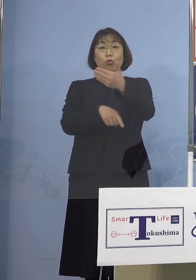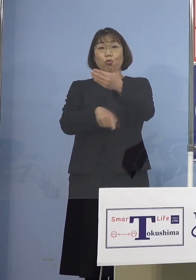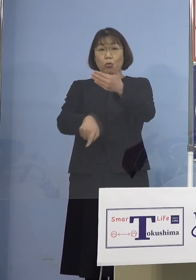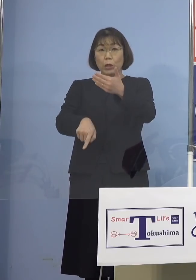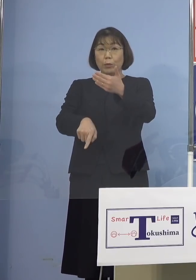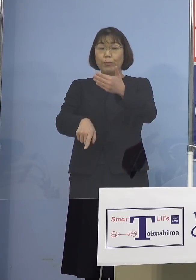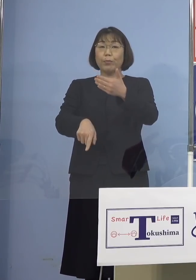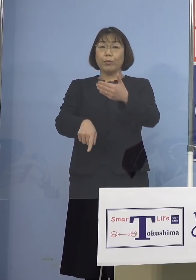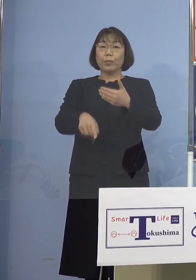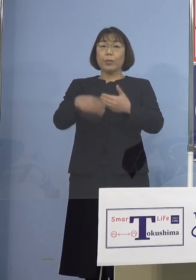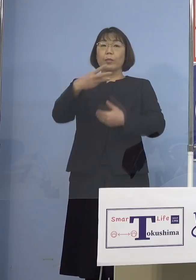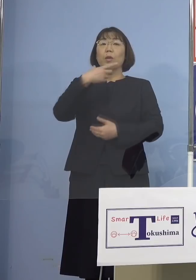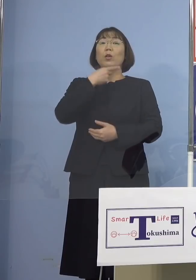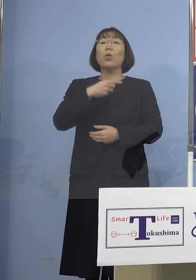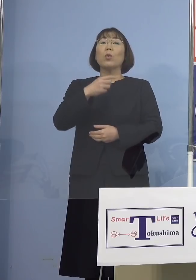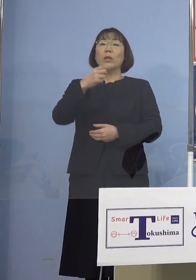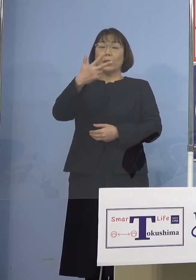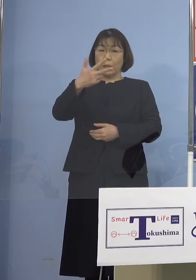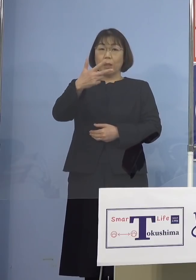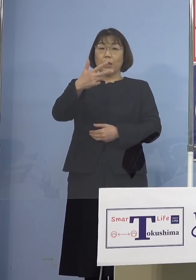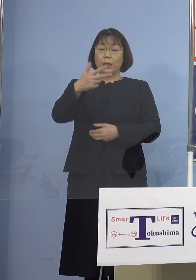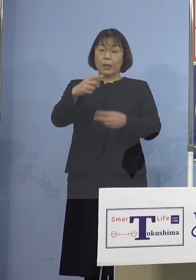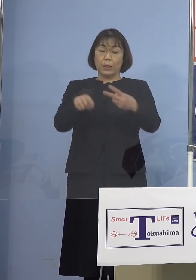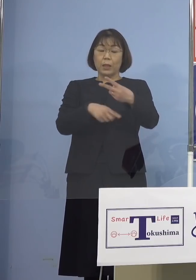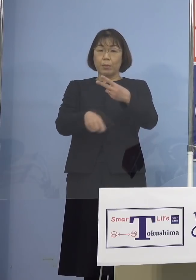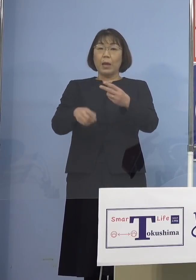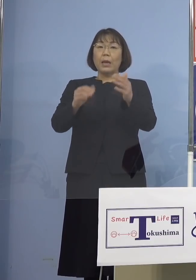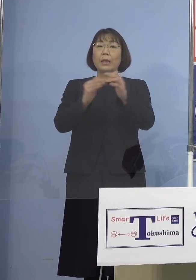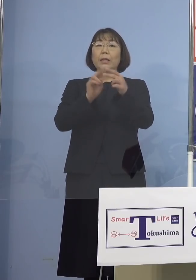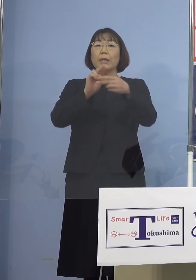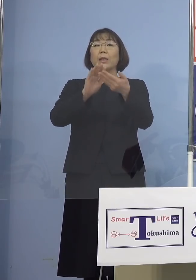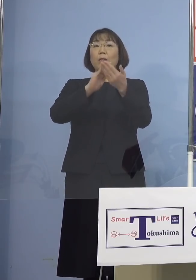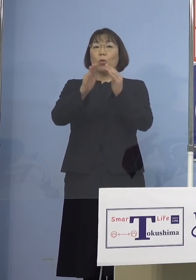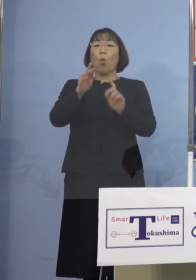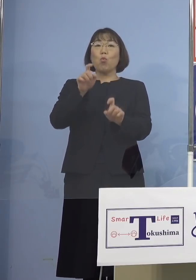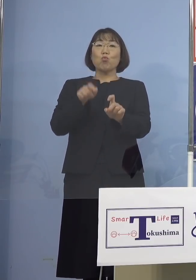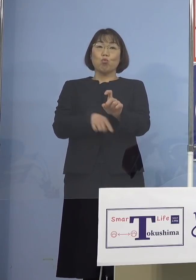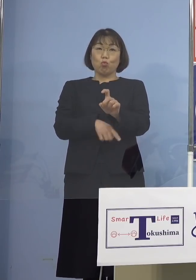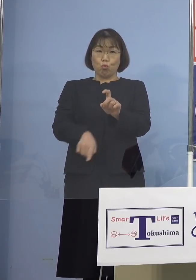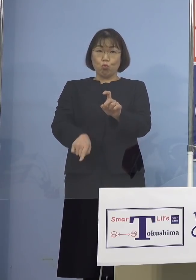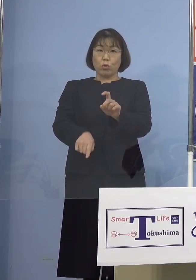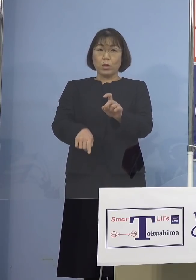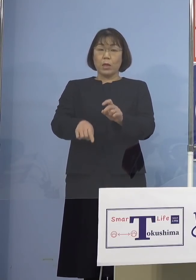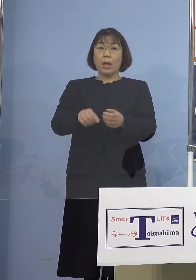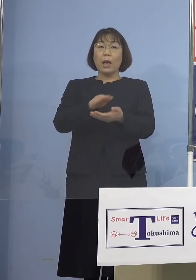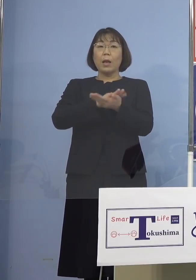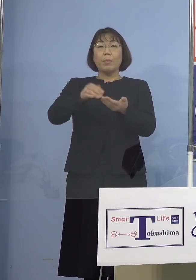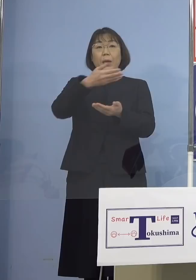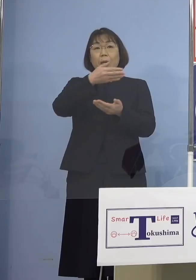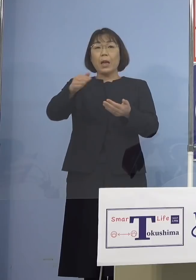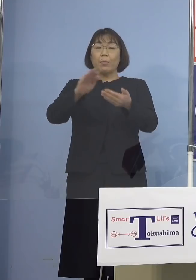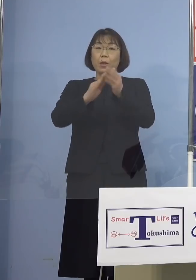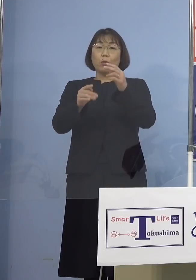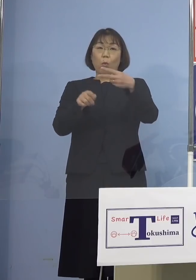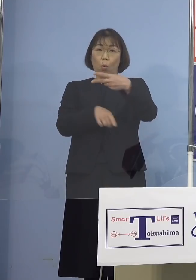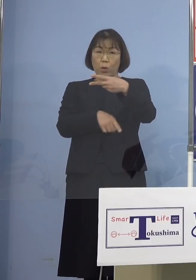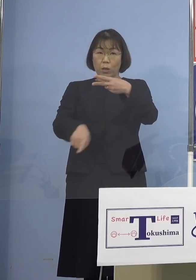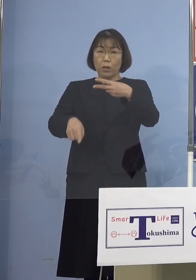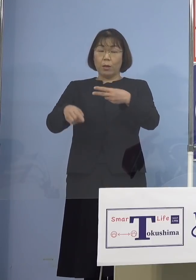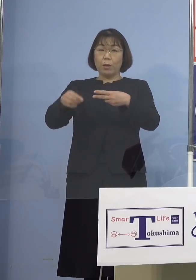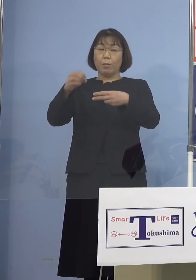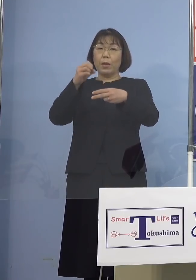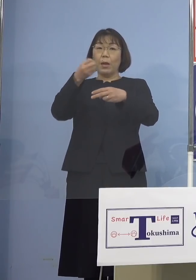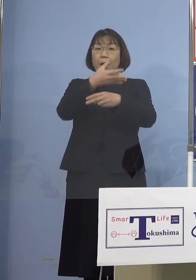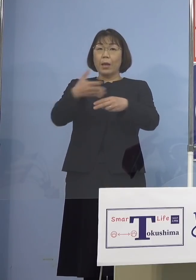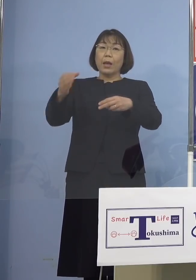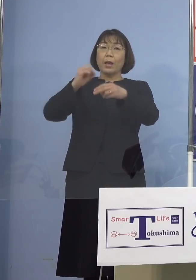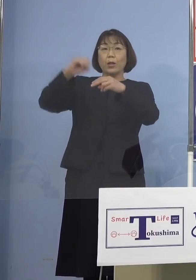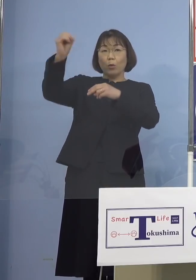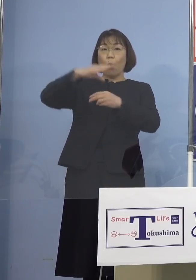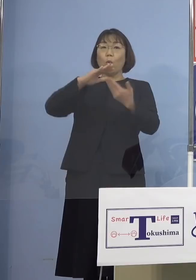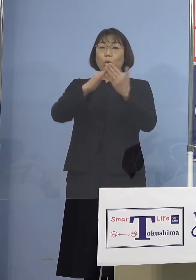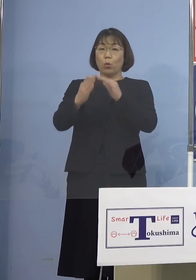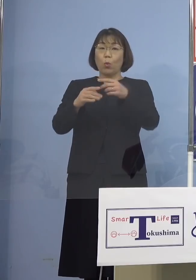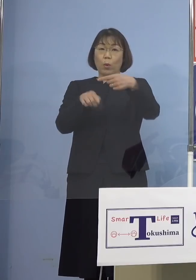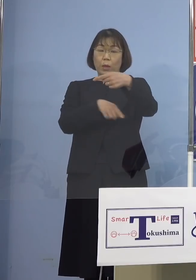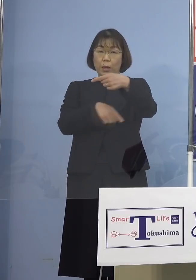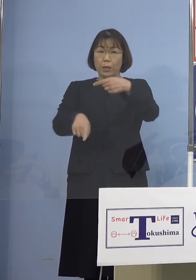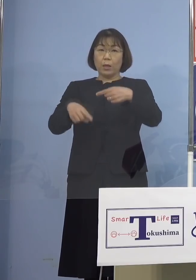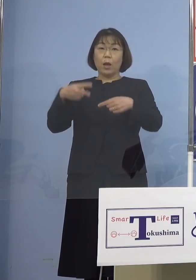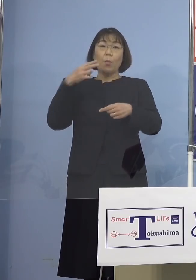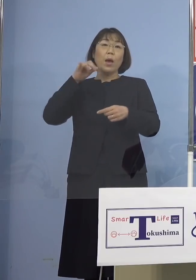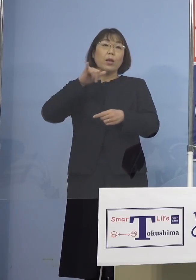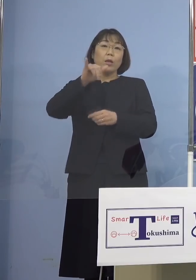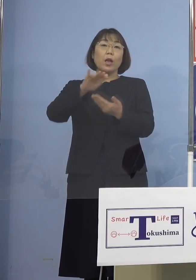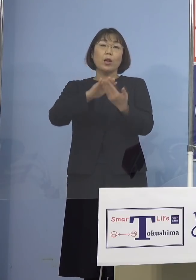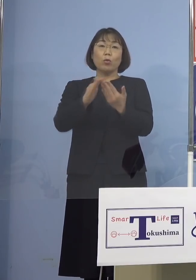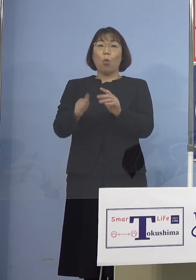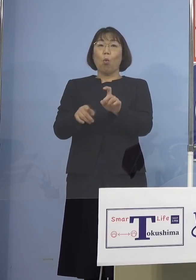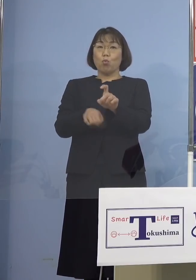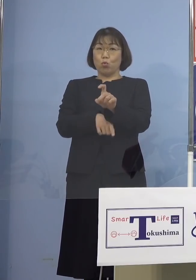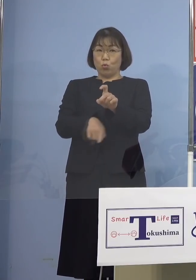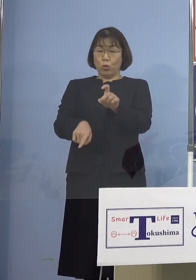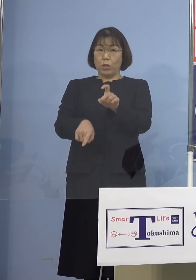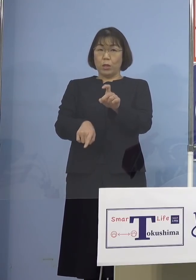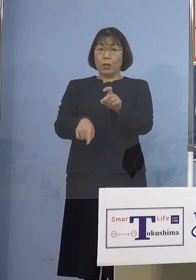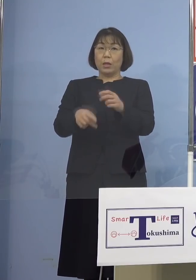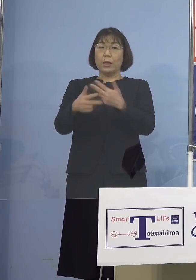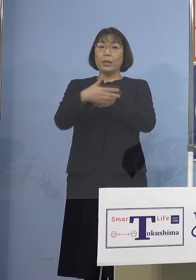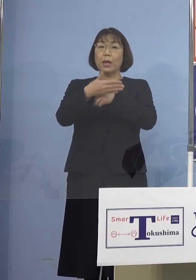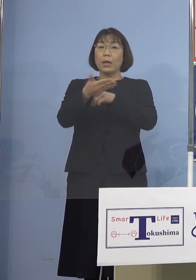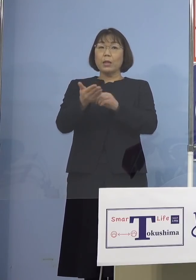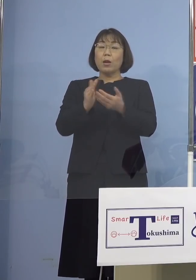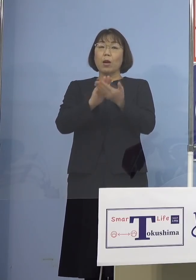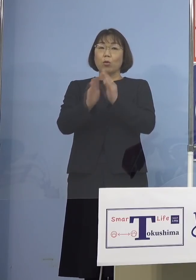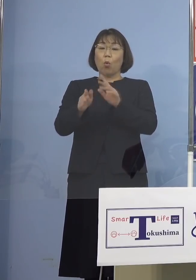三好市2名、石井町10名、美波町2名 海陽町1名、松茂町10名、北島町12名